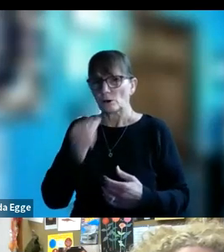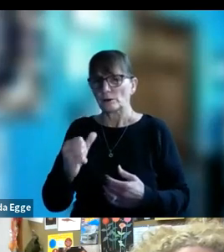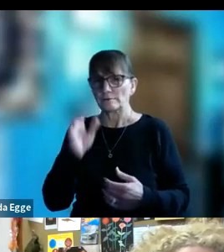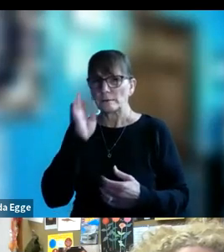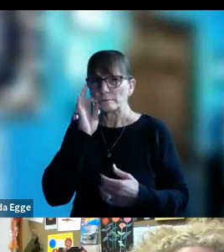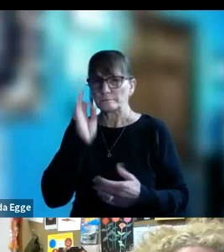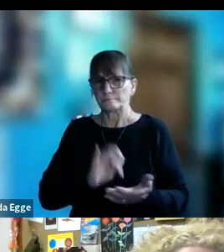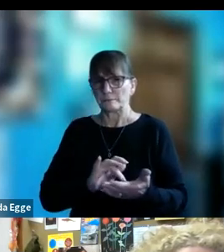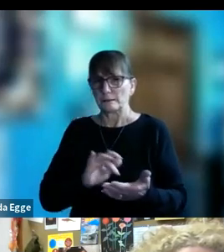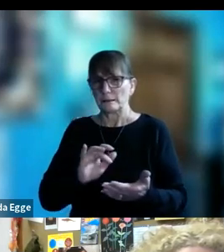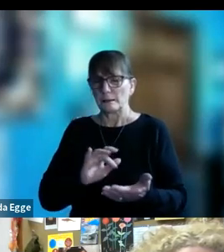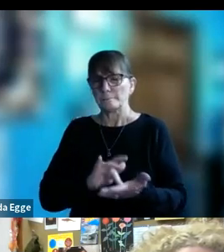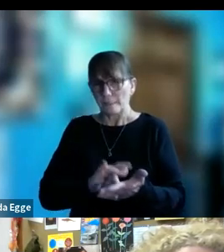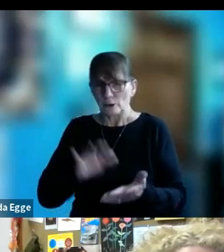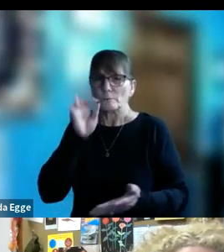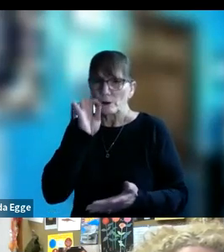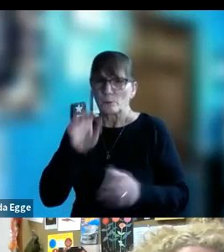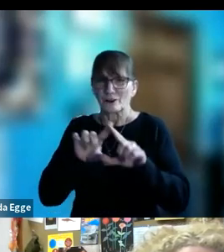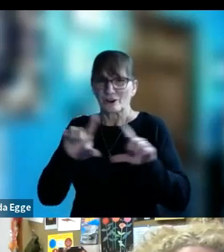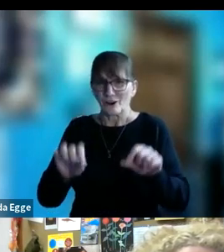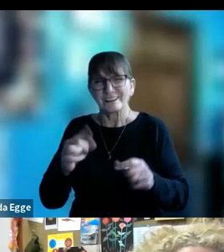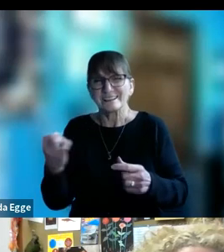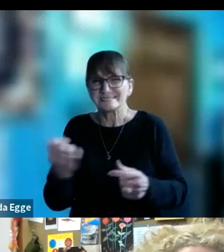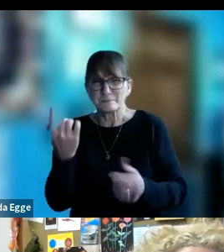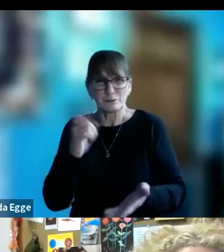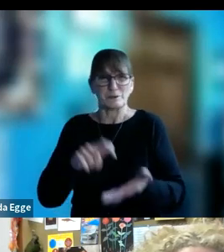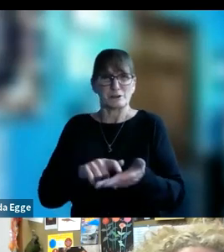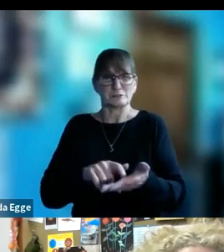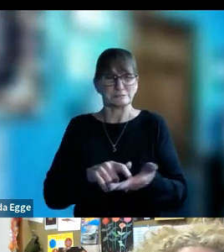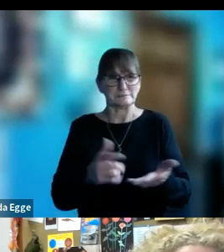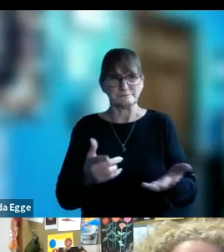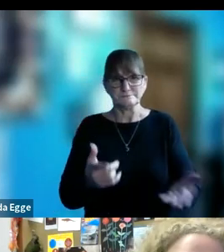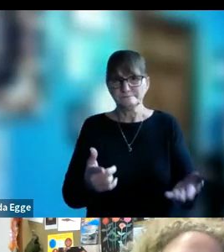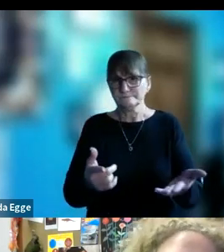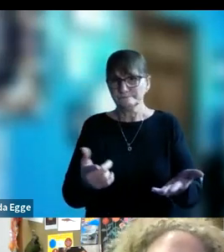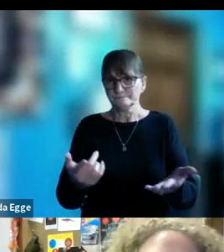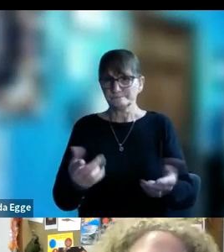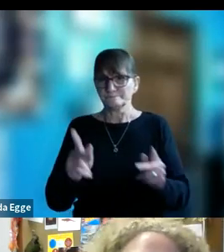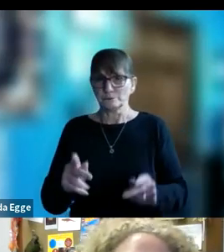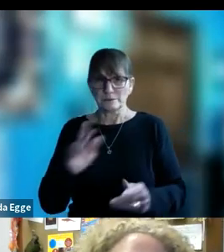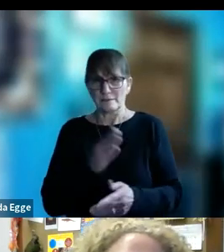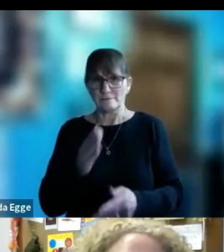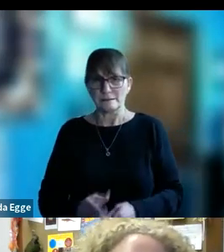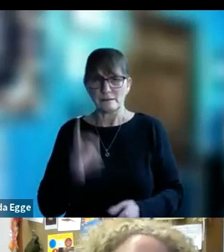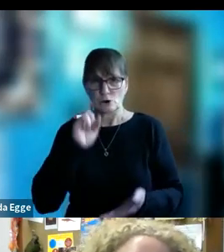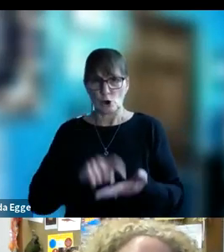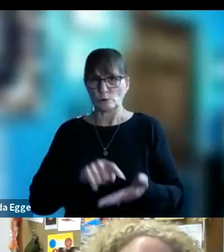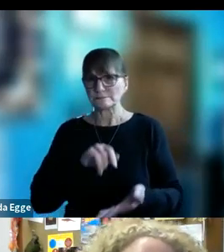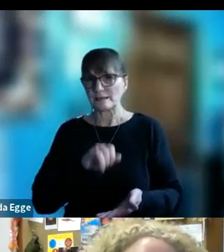es solo algo con lo que nos encontramos. Yo personalmente nunca lo he visto. Es decir, tendría que revisar un caso